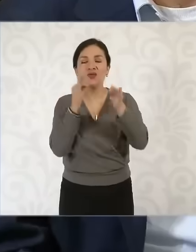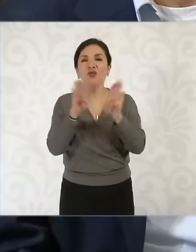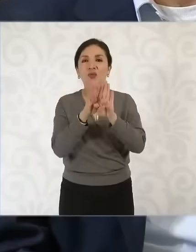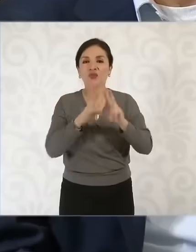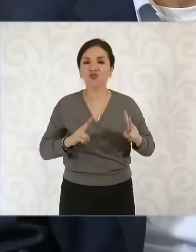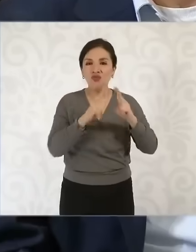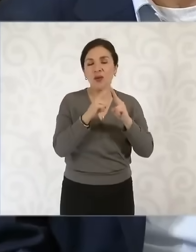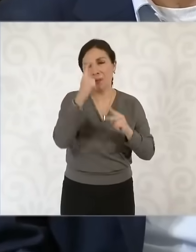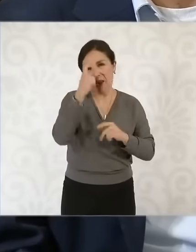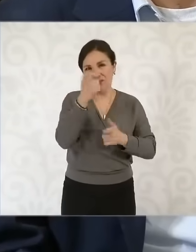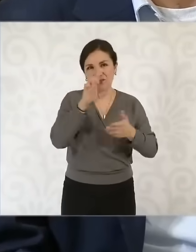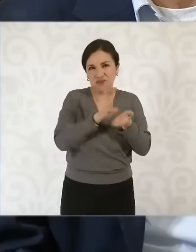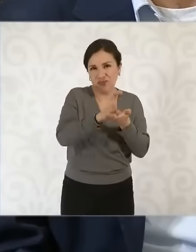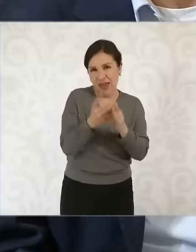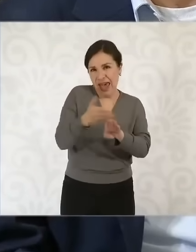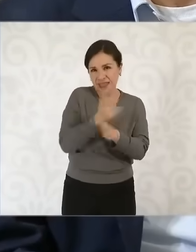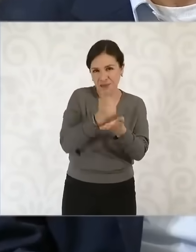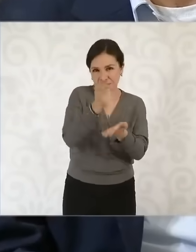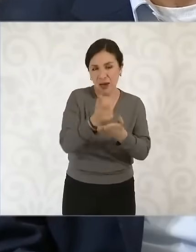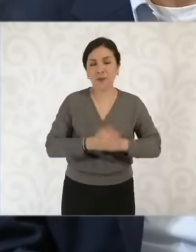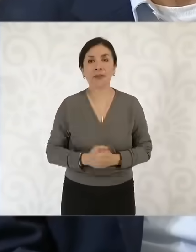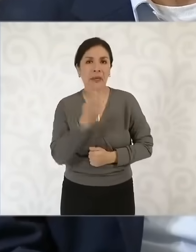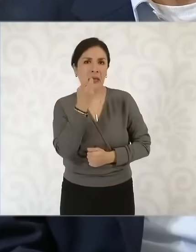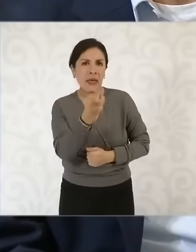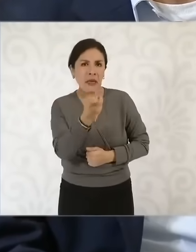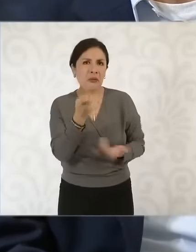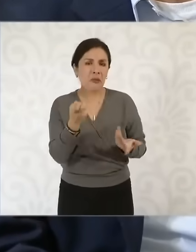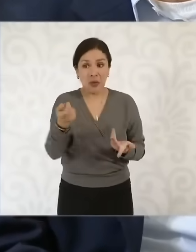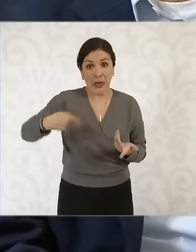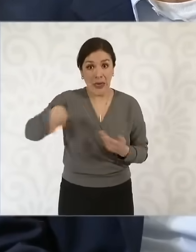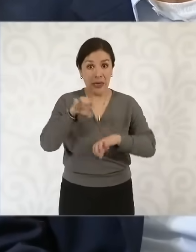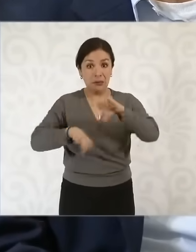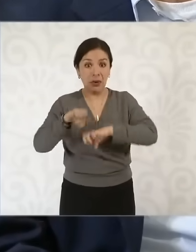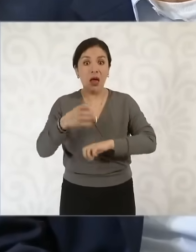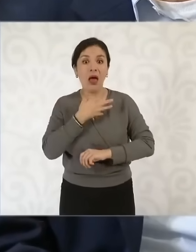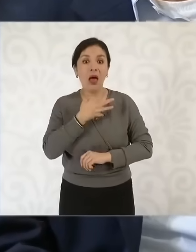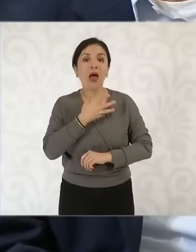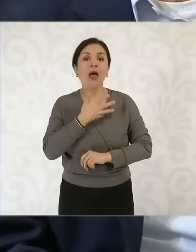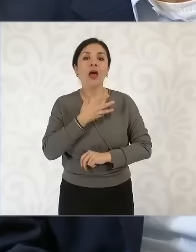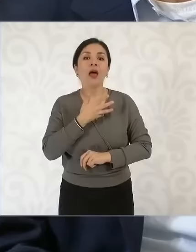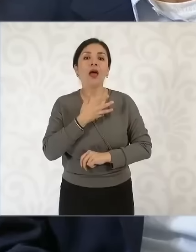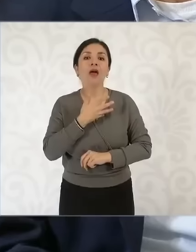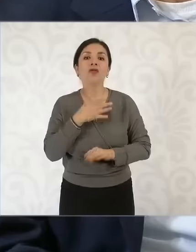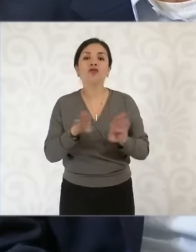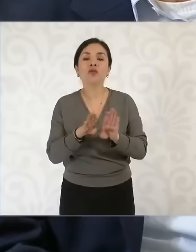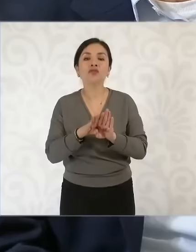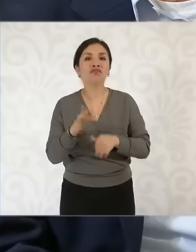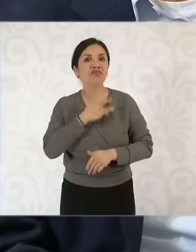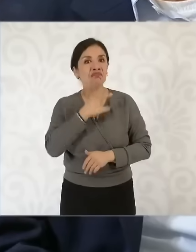precitalizadas? Eh, en ese sentido ellas están eh el mercado y Fich están pues palomeando que hay